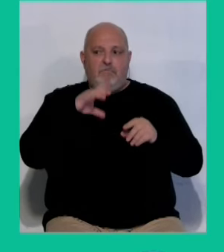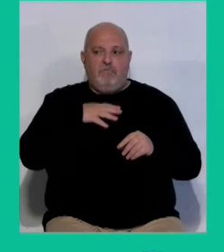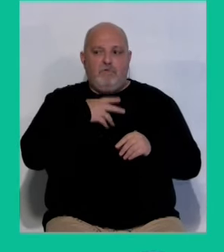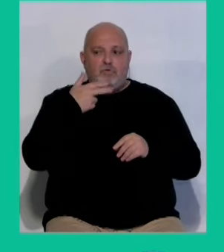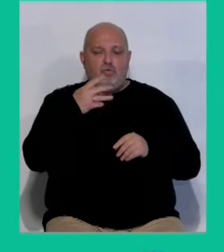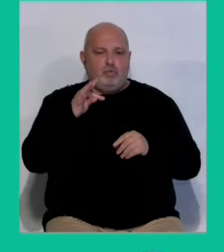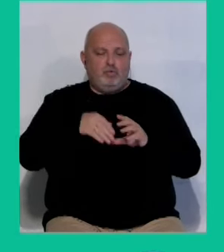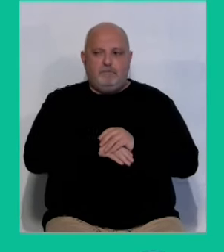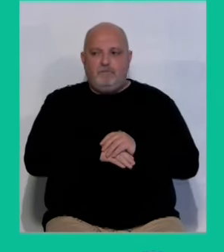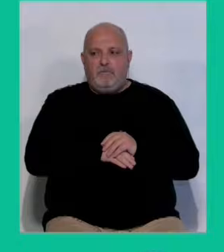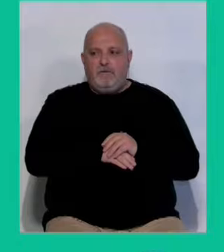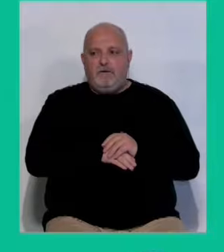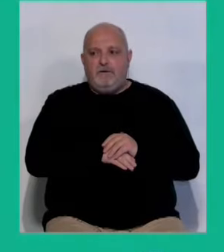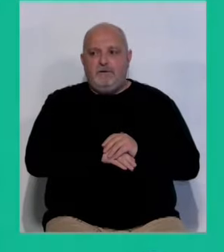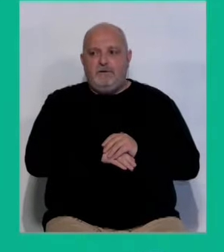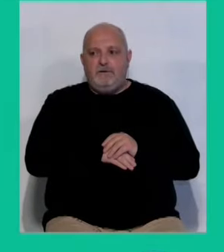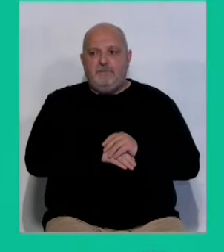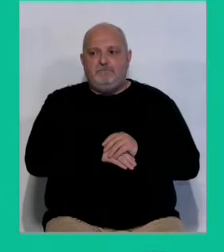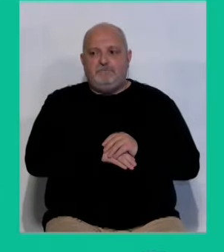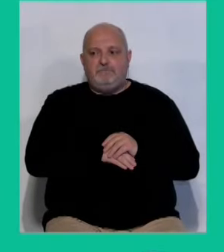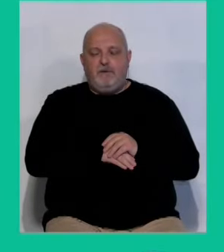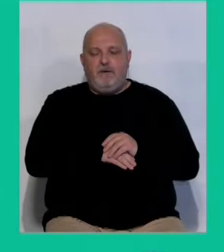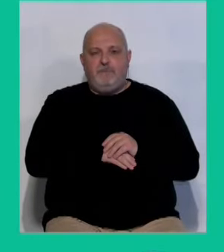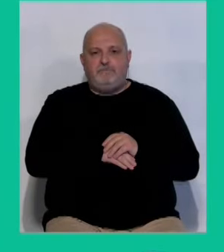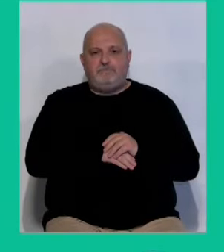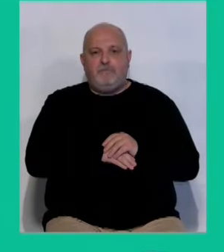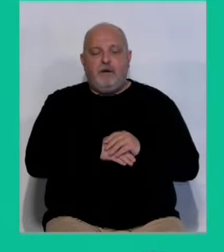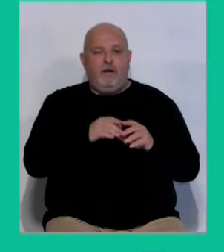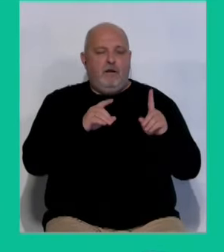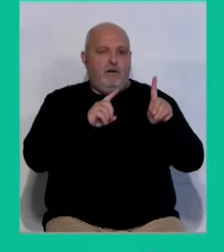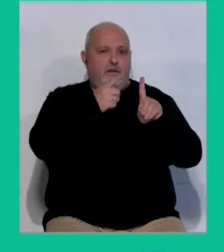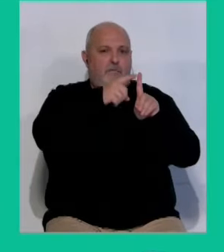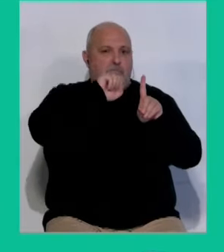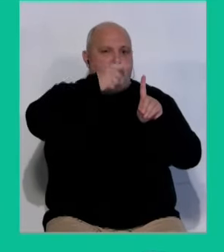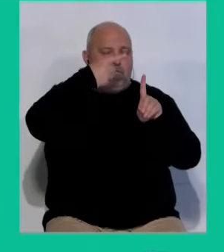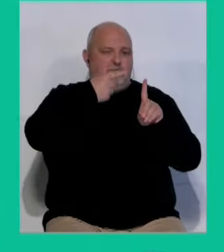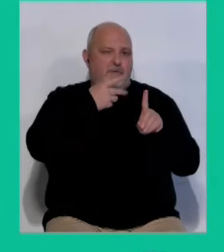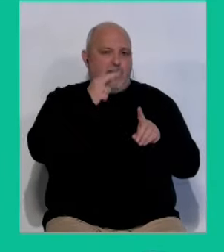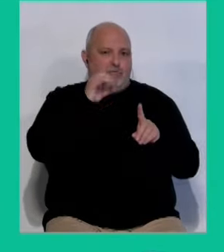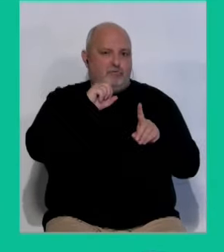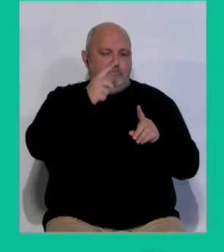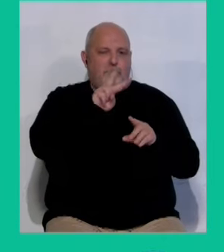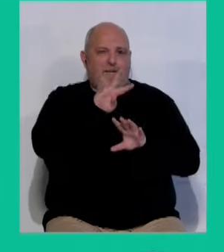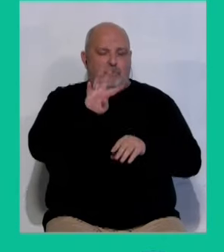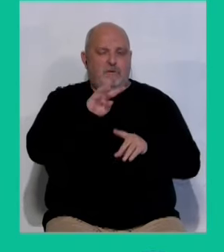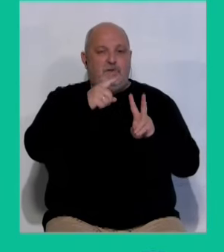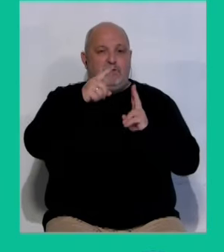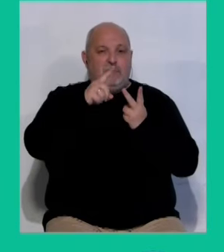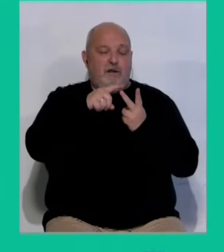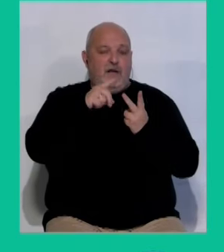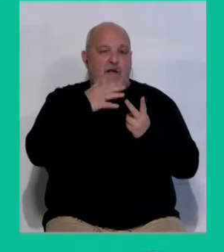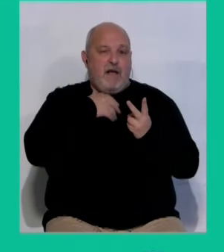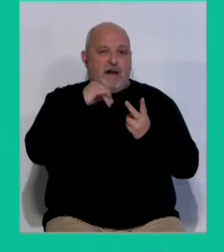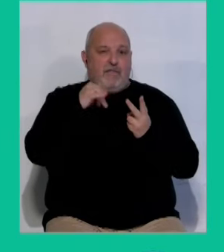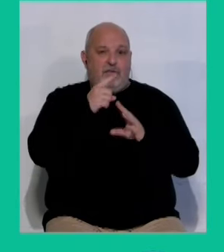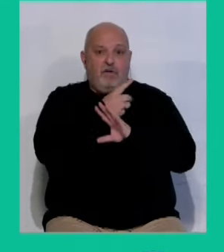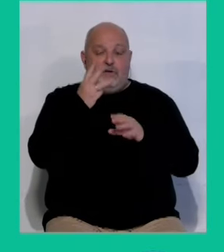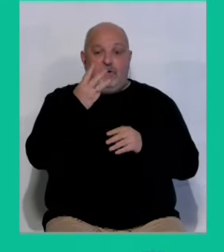chus sigue liderando el delantero Cris Ramos con 24 segundo Rubén alcara con 18 Con 12 con